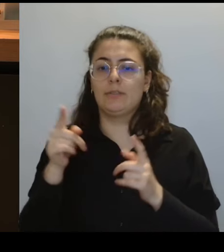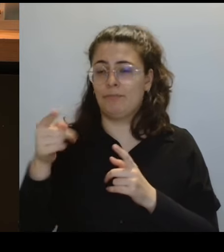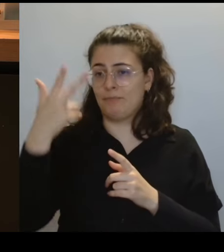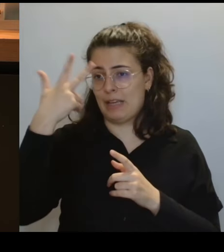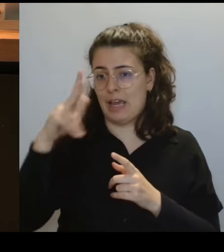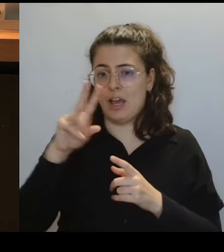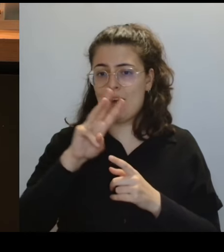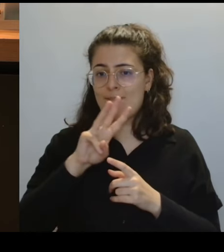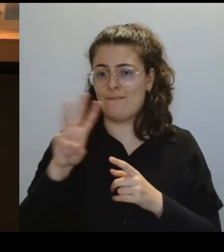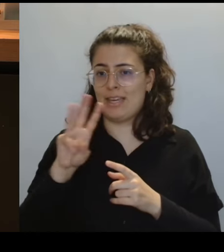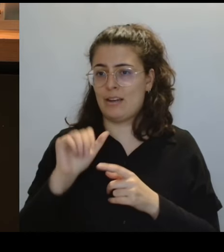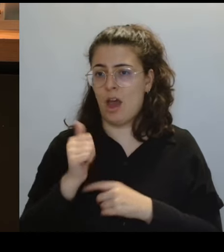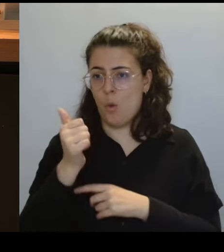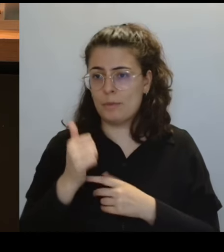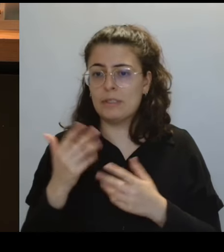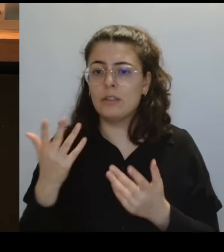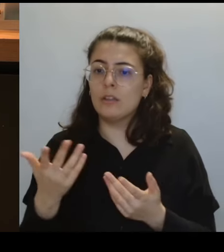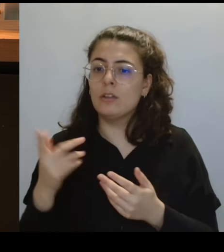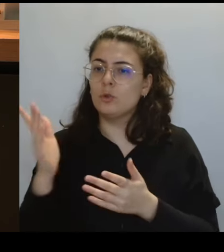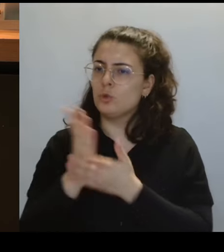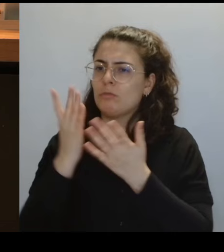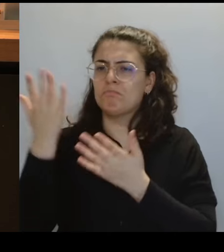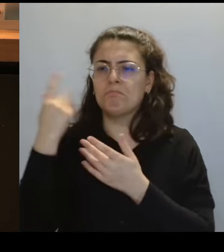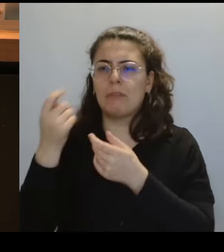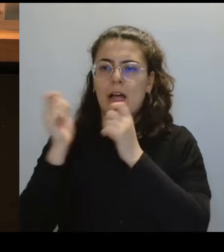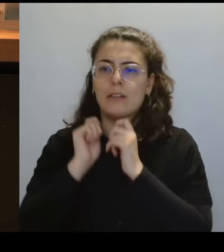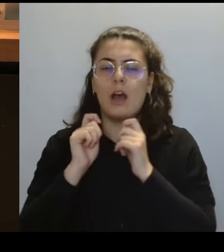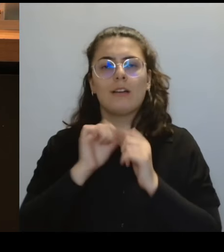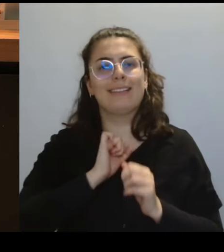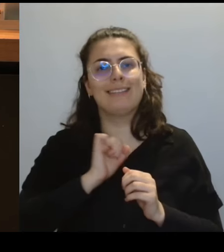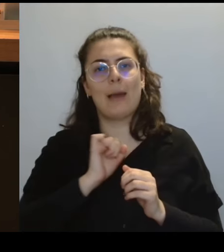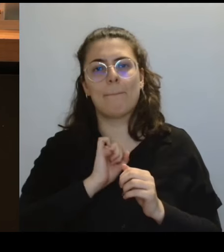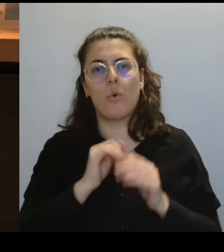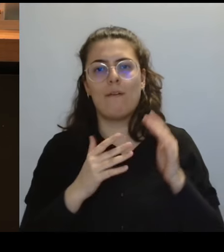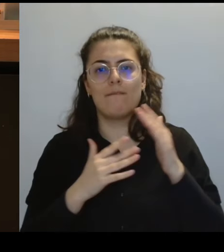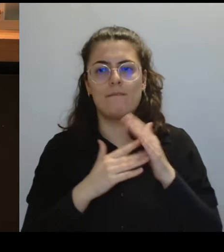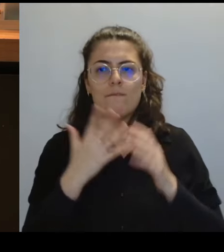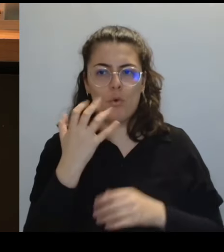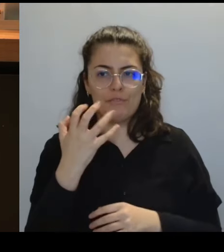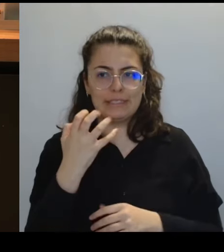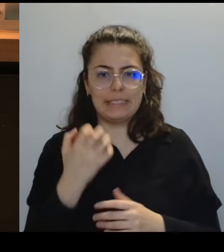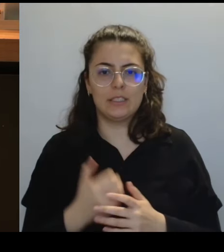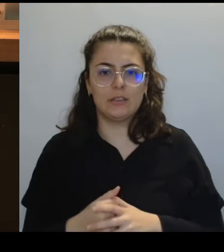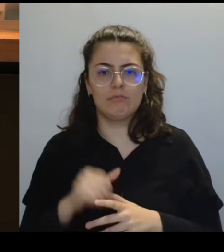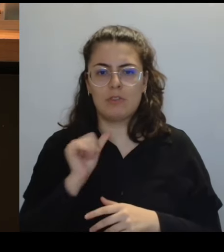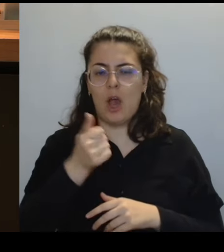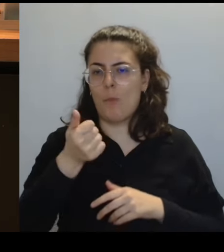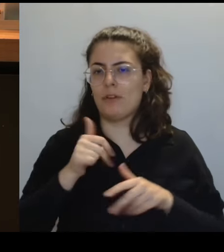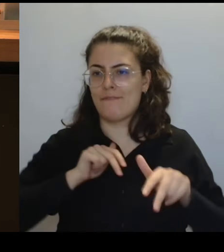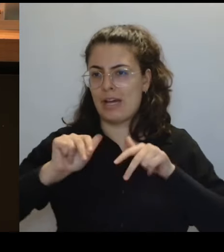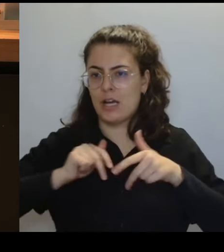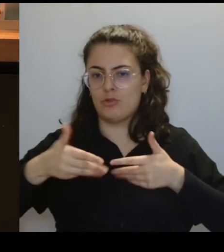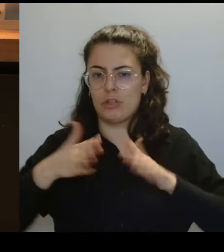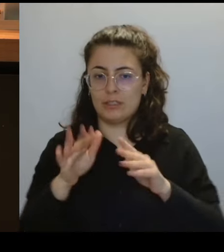Thema Tempo 50 auf Hauptverkehrsstraßen auf den Weg gebracht. Genau das ist eben das Gegenteil von mehr Gesundheit. Denn nachweislich führt